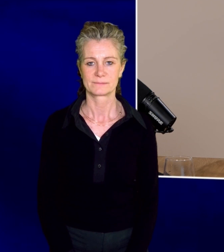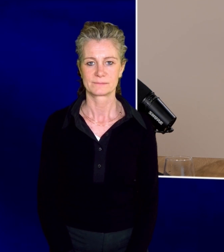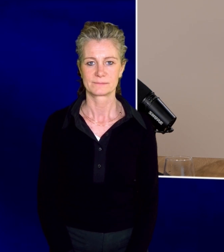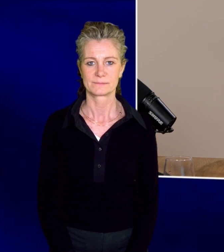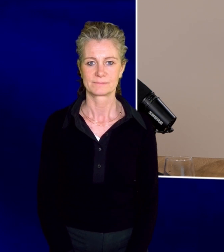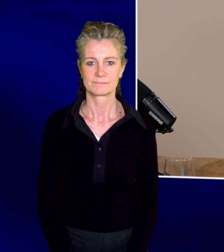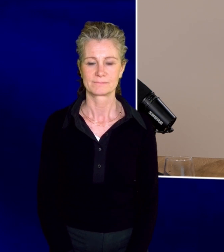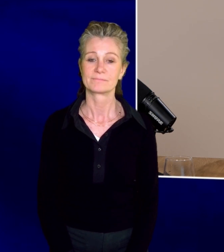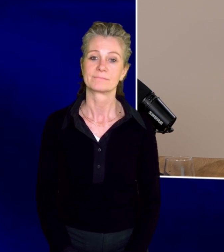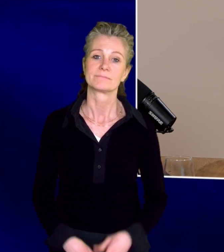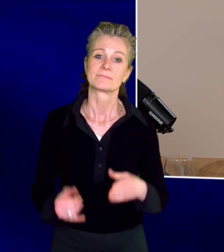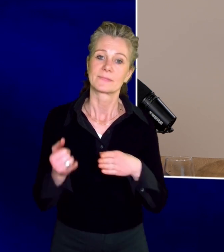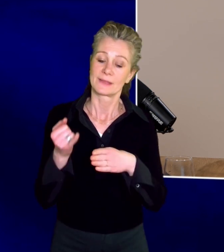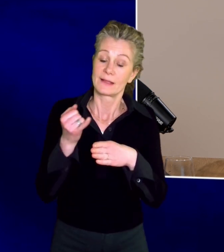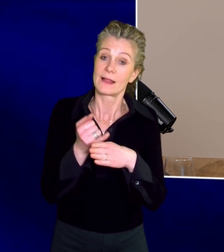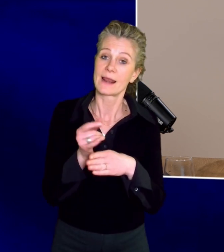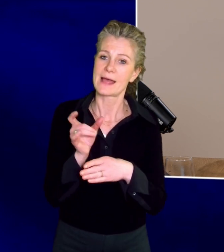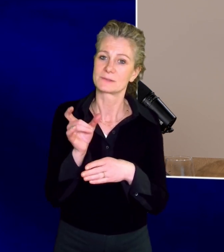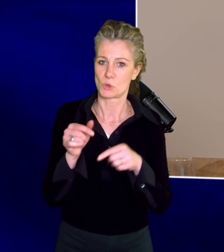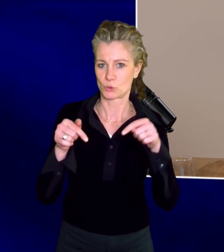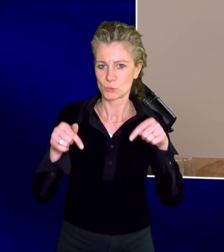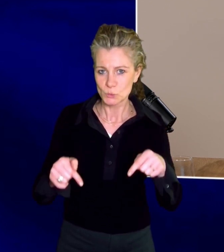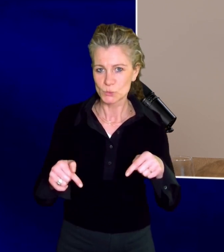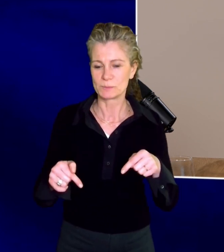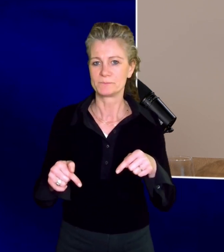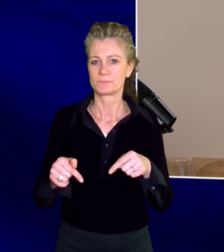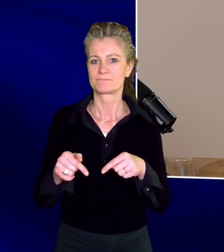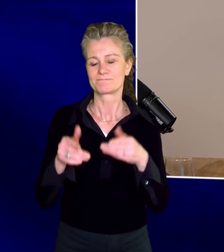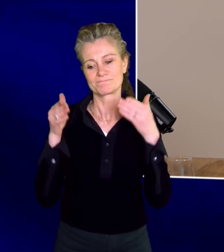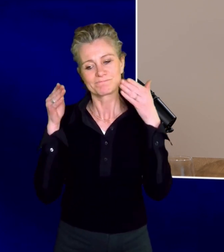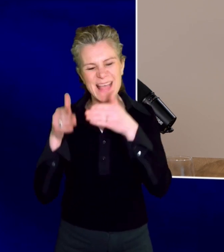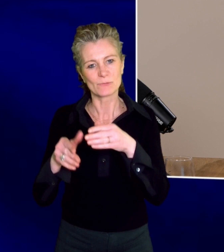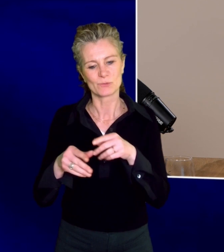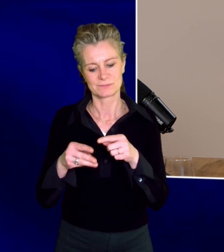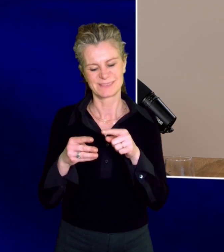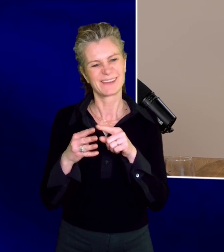En in dit laatste blok aandacht voor die laatste twee taken in die rouwarbeid: